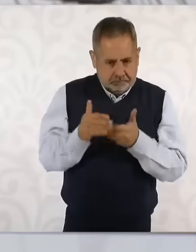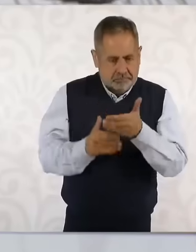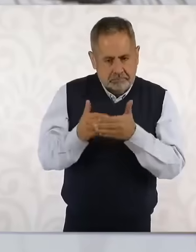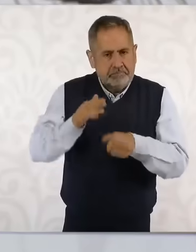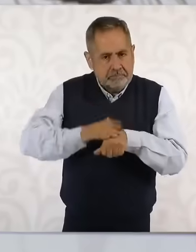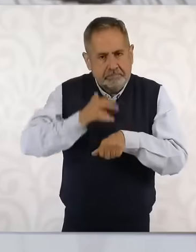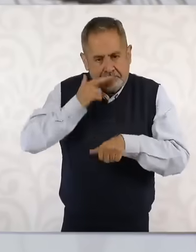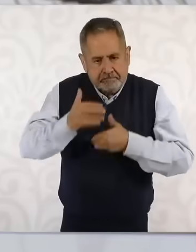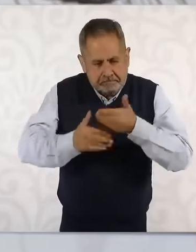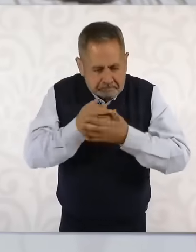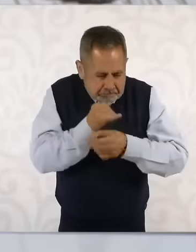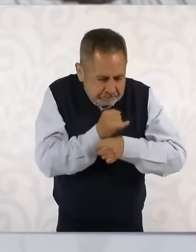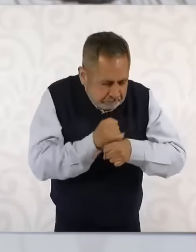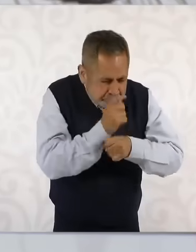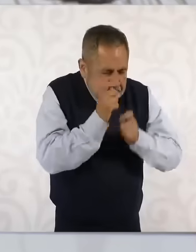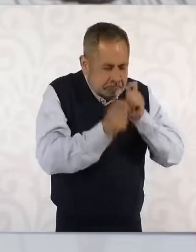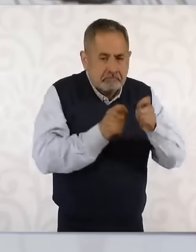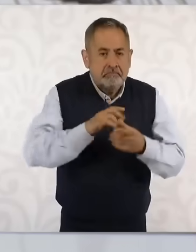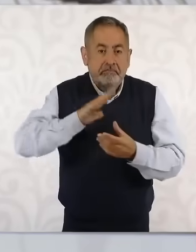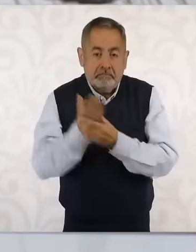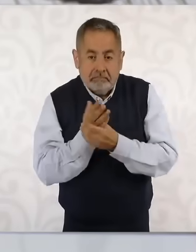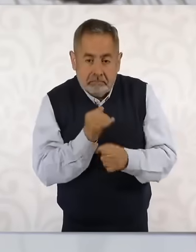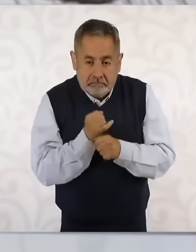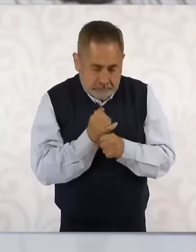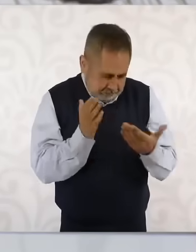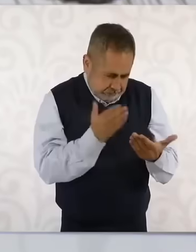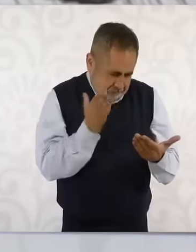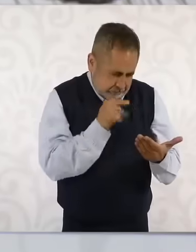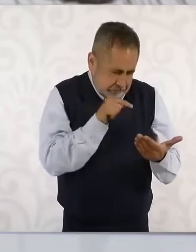que era la revisión de las propias carpetas de investigación y averiguaciones previas